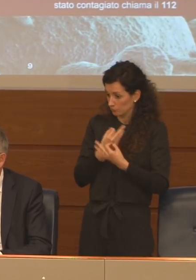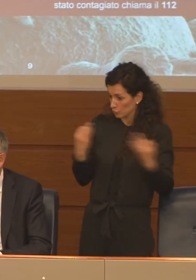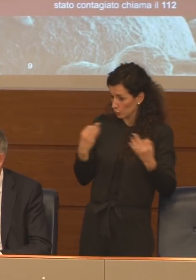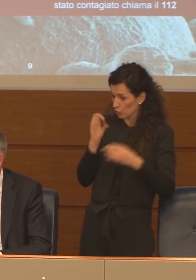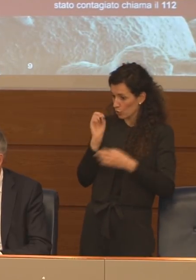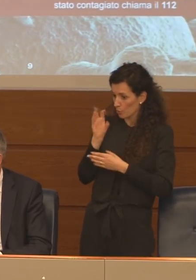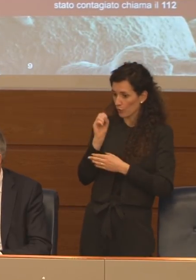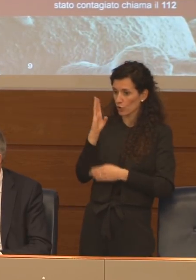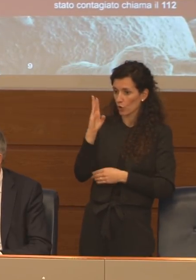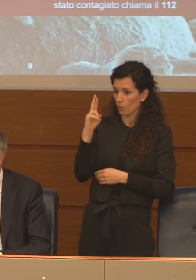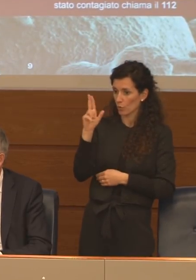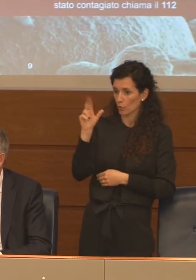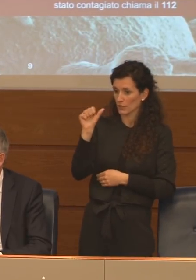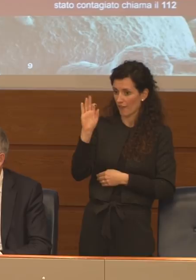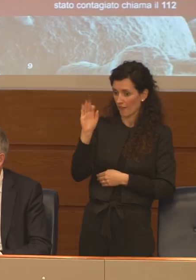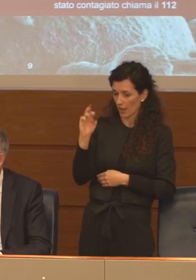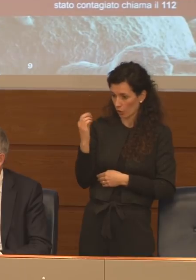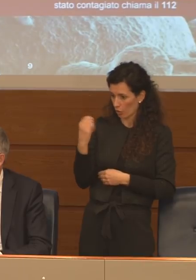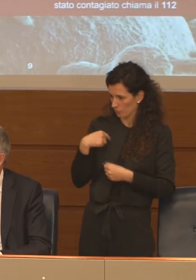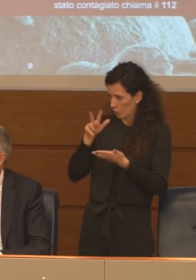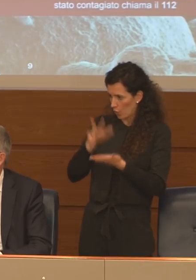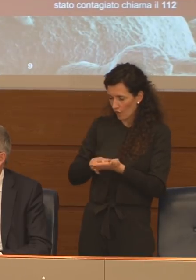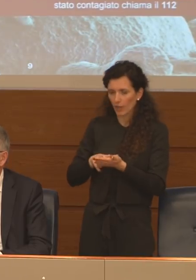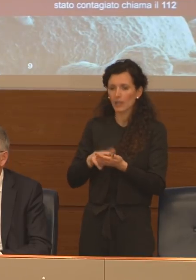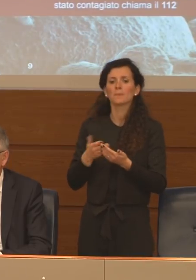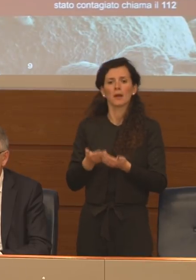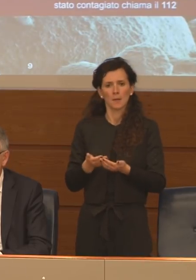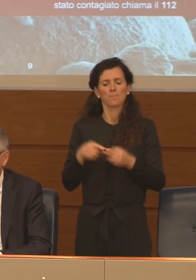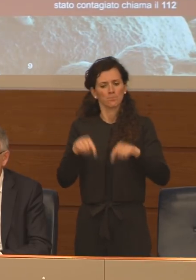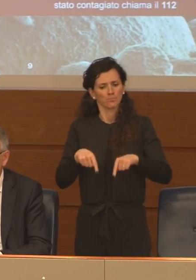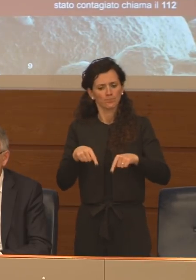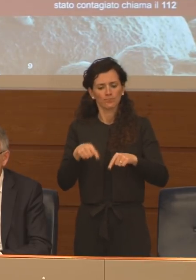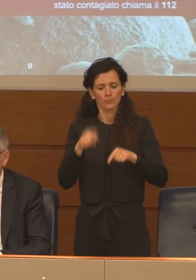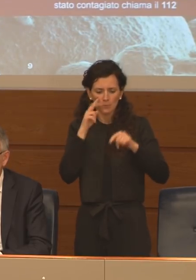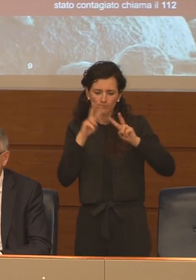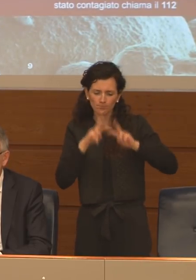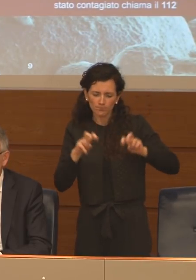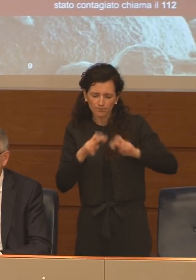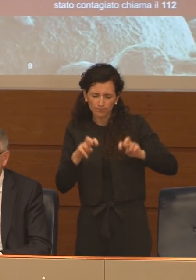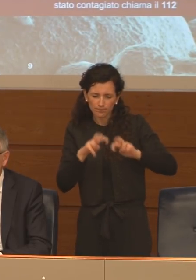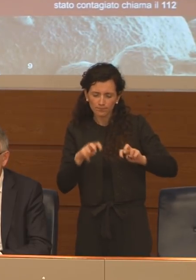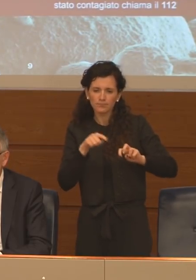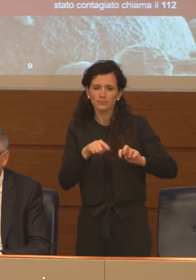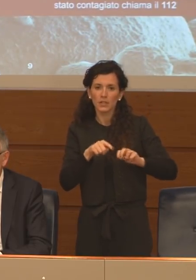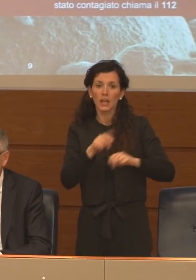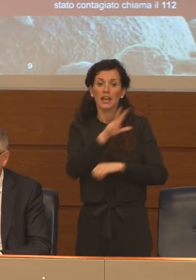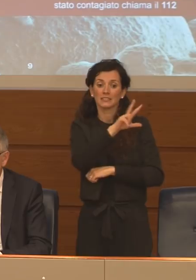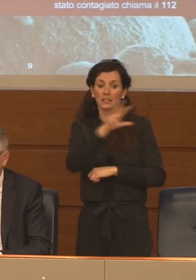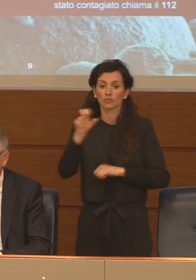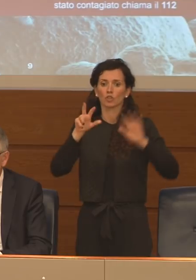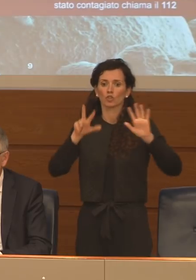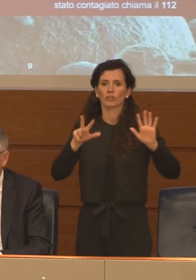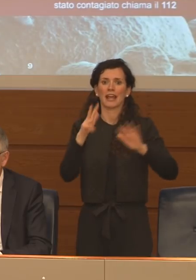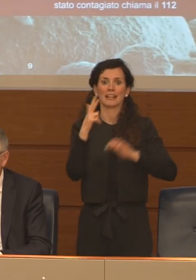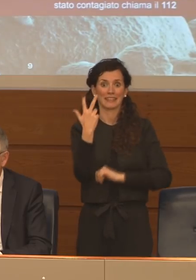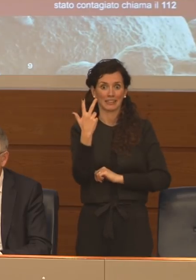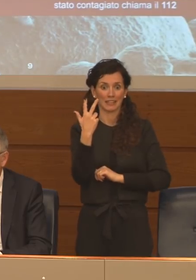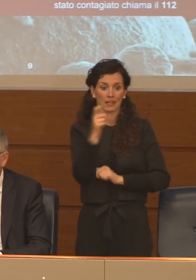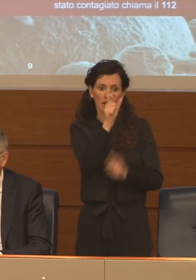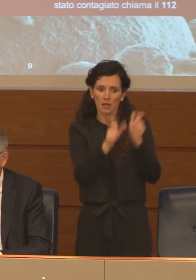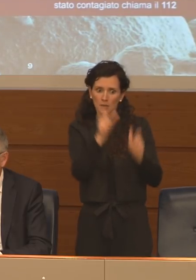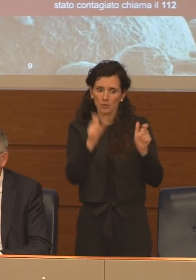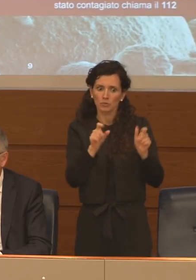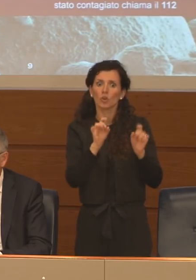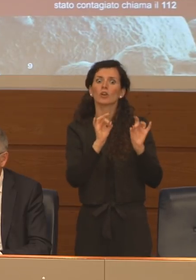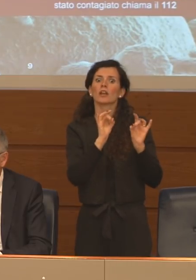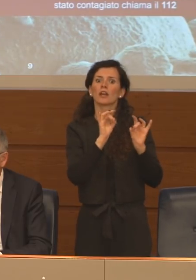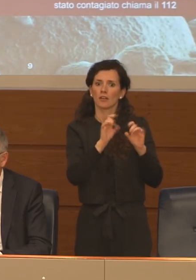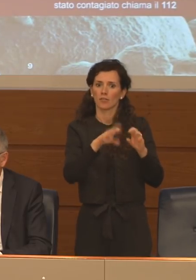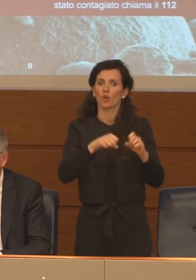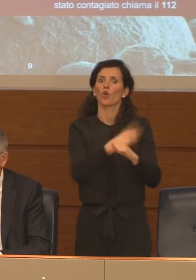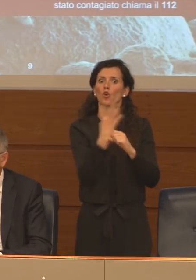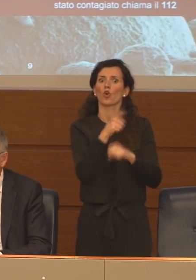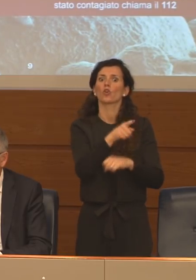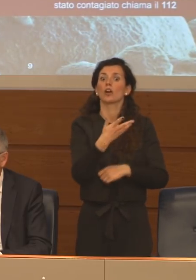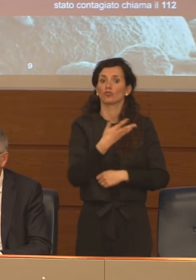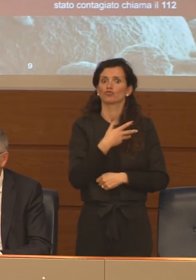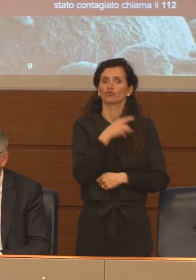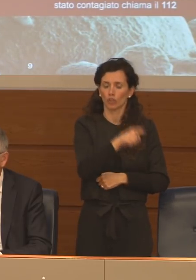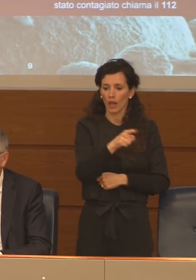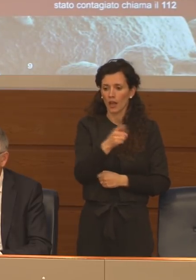ha analizzato, riscontrato 383 casi positivi su 383 casi esaminati.